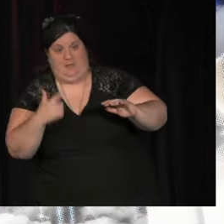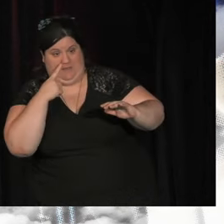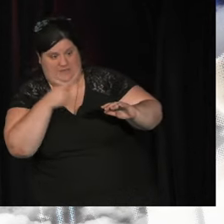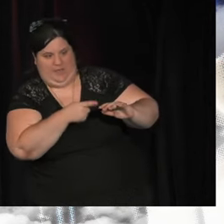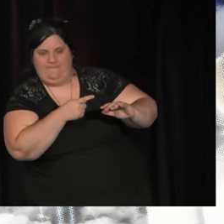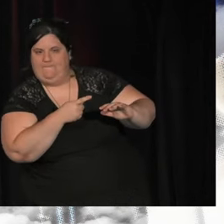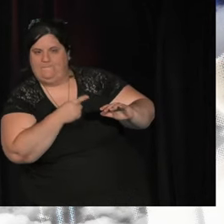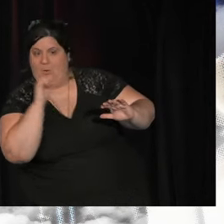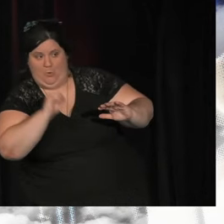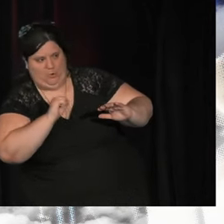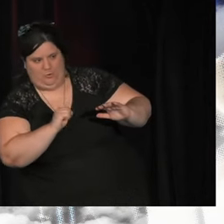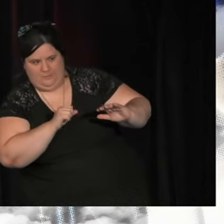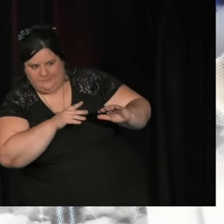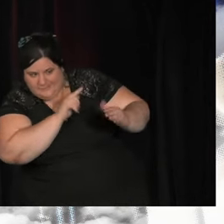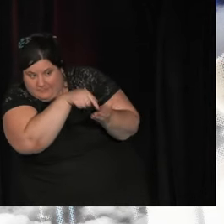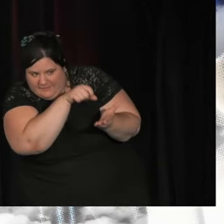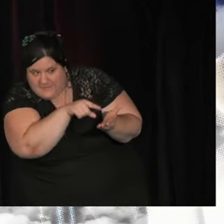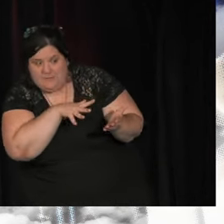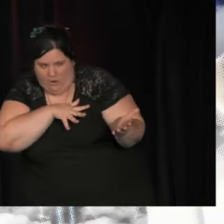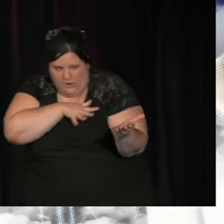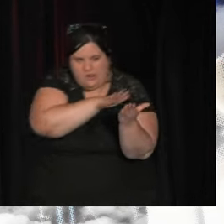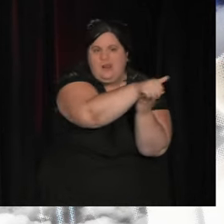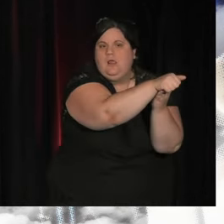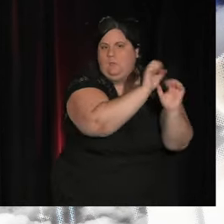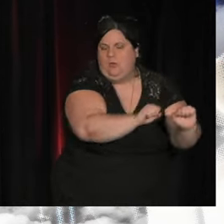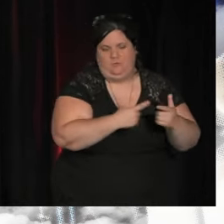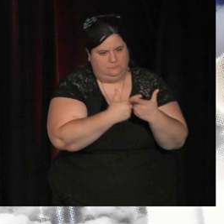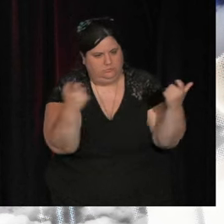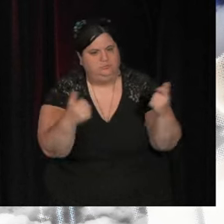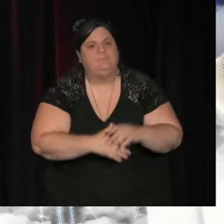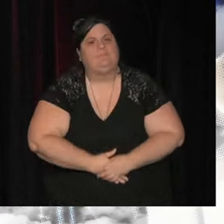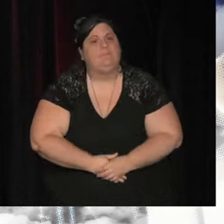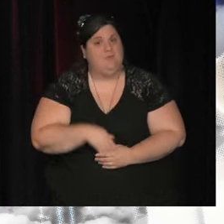l'ascendant au bon moment. Et voir quelle composition jouent tes ennemis.